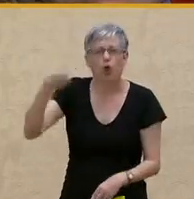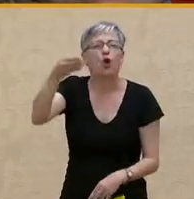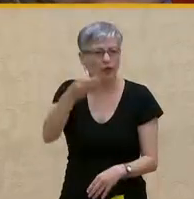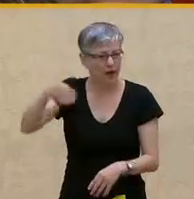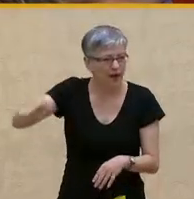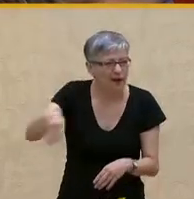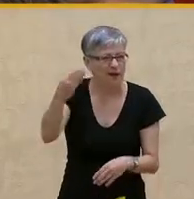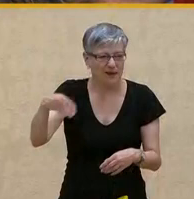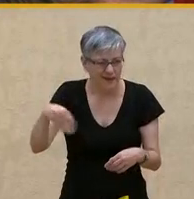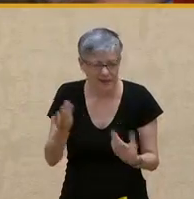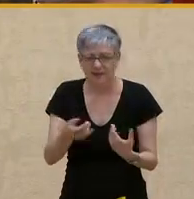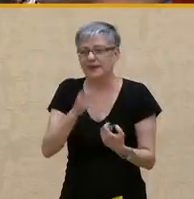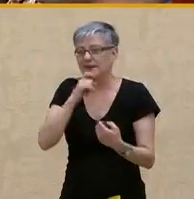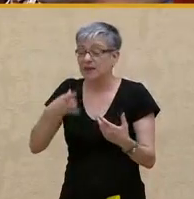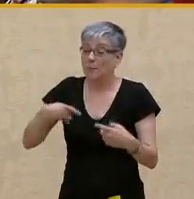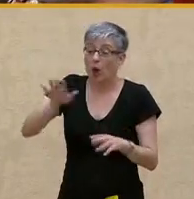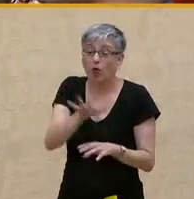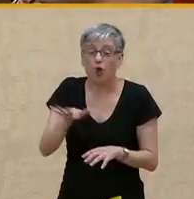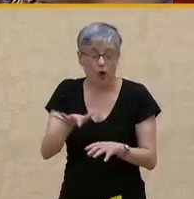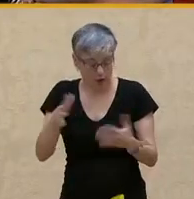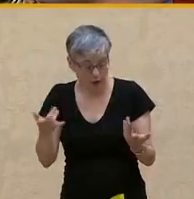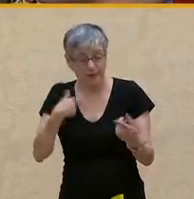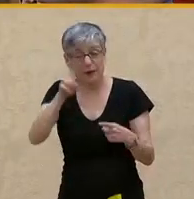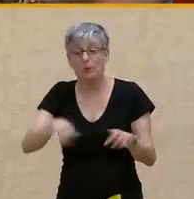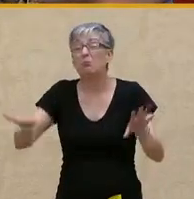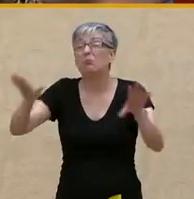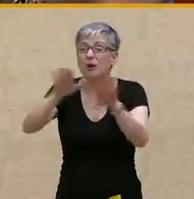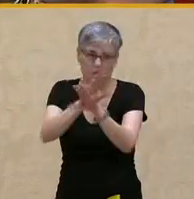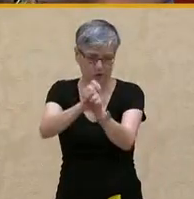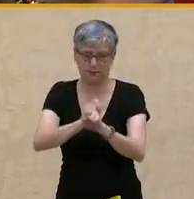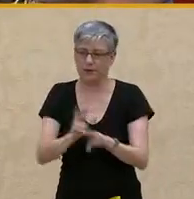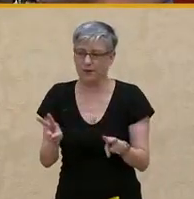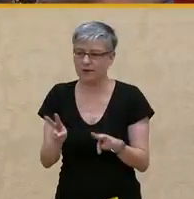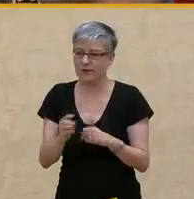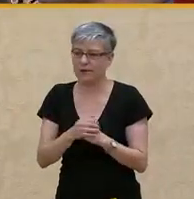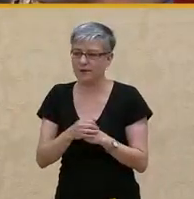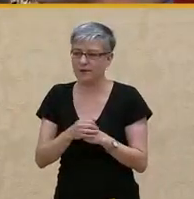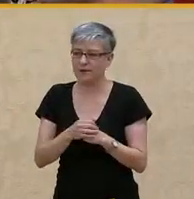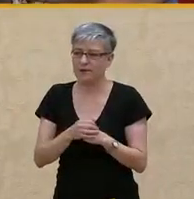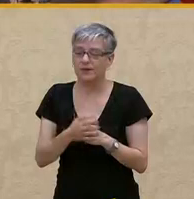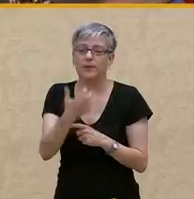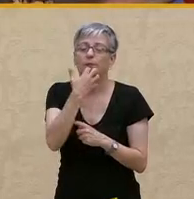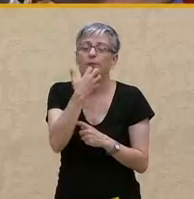pero por las noches es lo complicado. Por ejemplo, cuando voy por la noche, voy